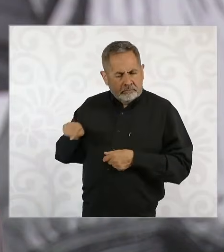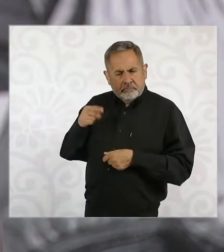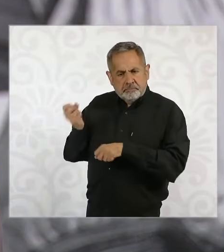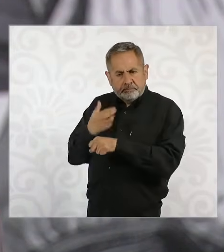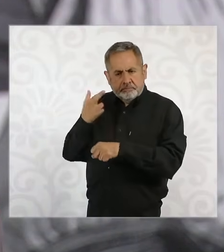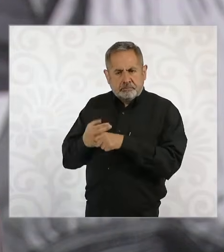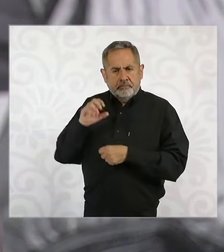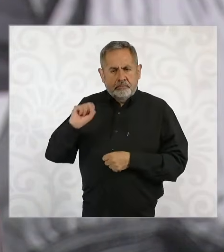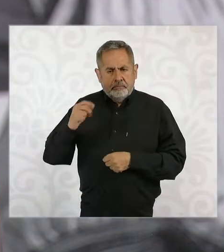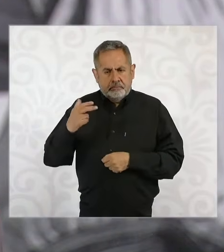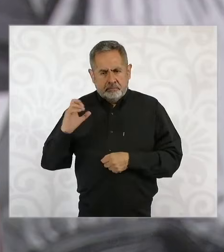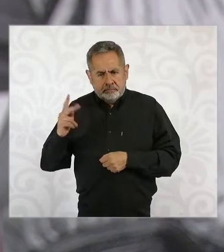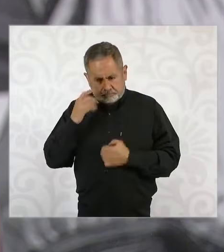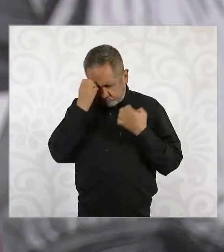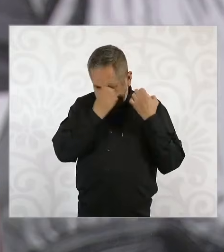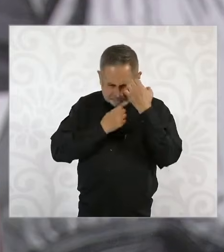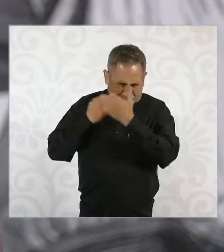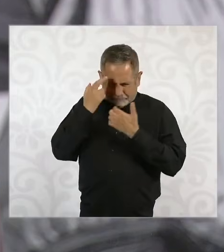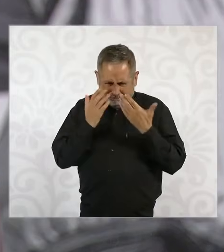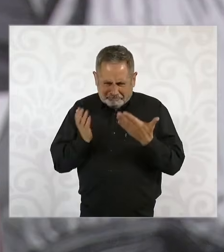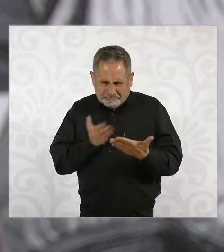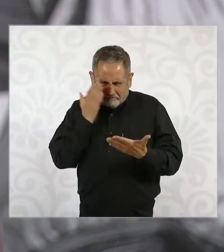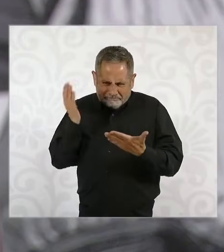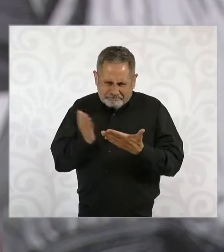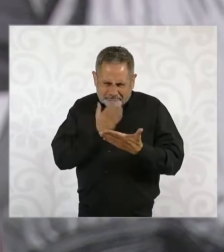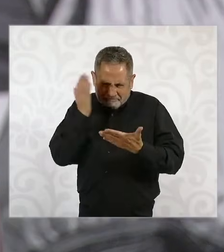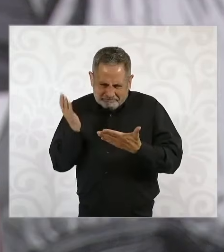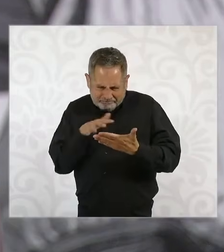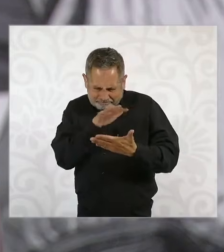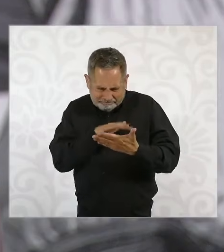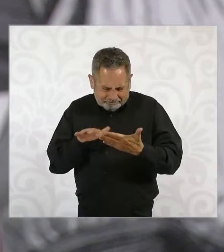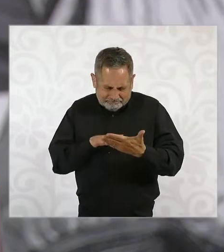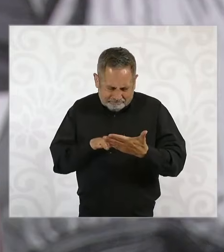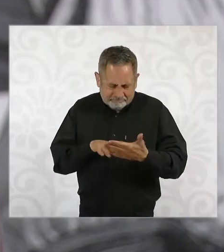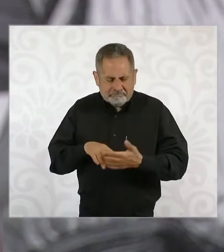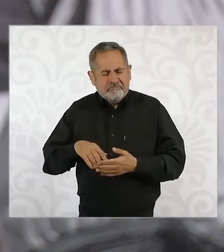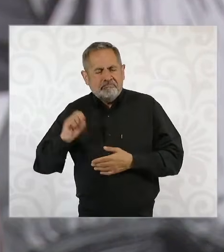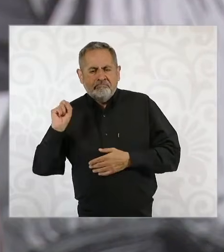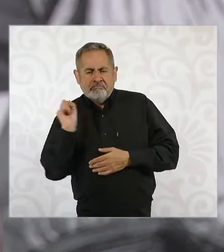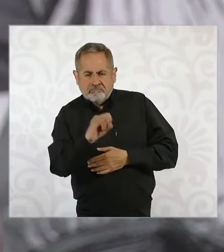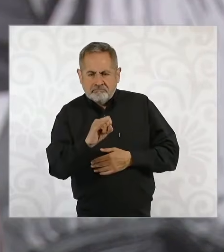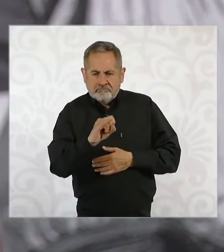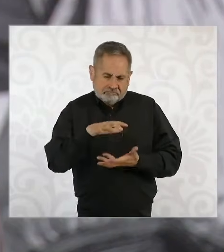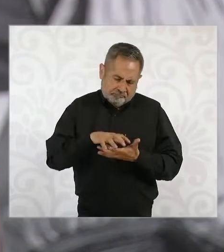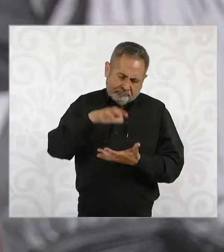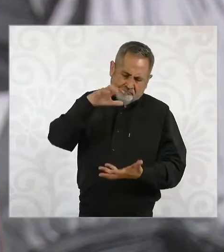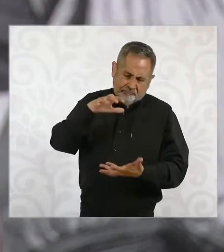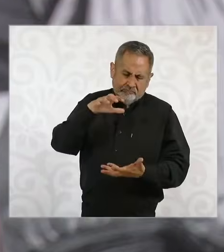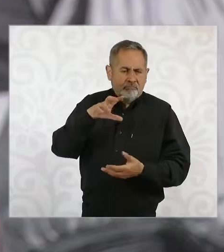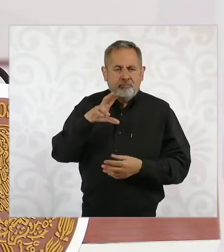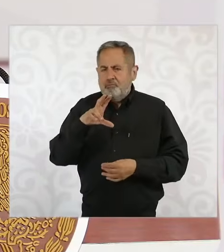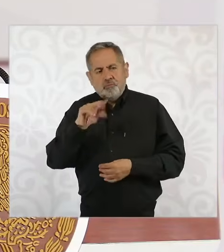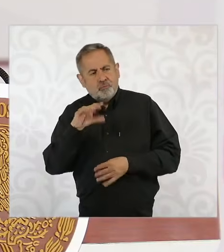de Hacienda y es Hacienda a quien le corresponde decir exactamente para qué alcanza el presupuesto